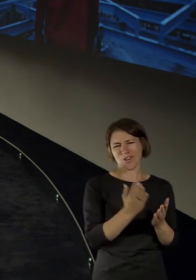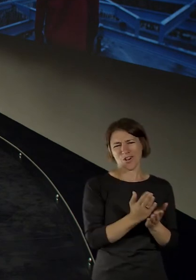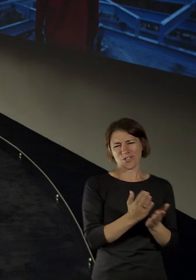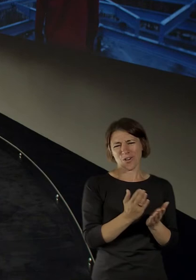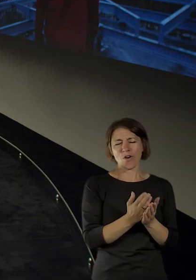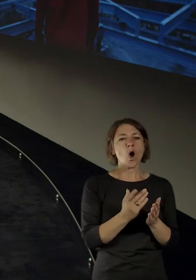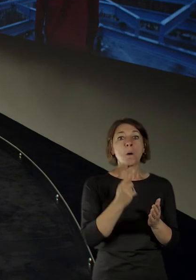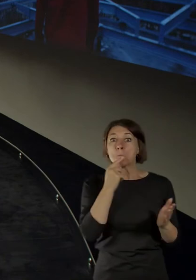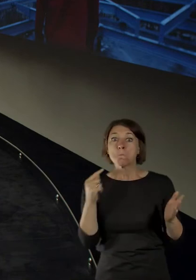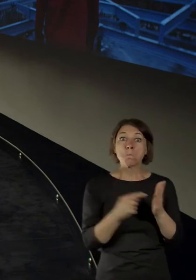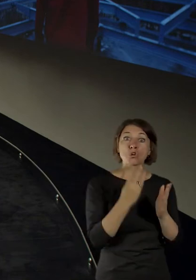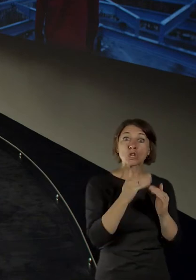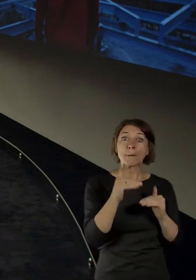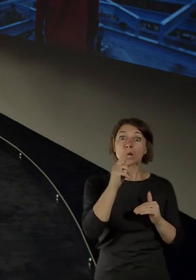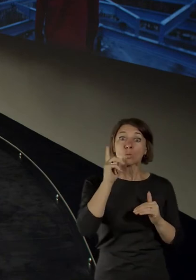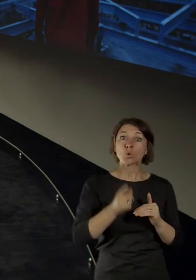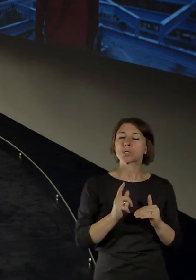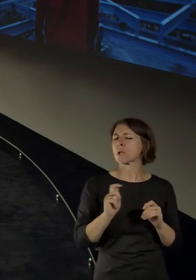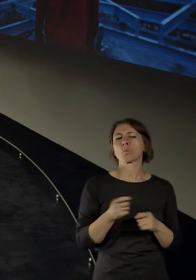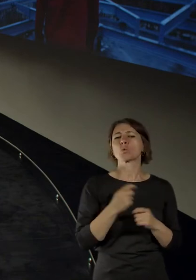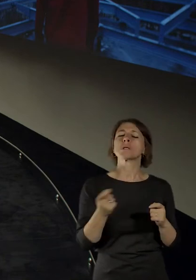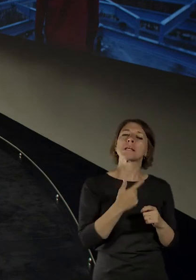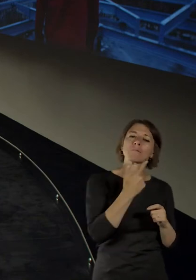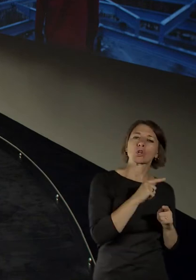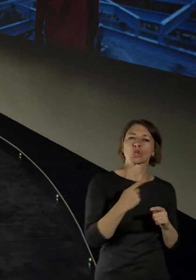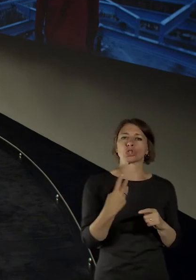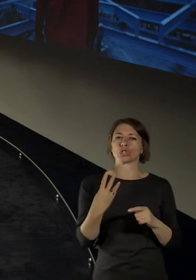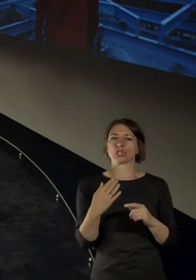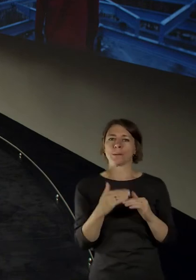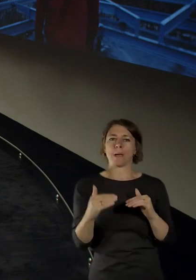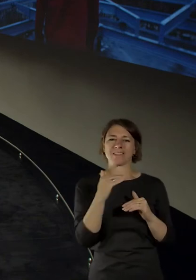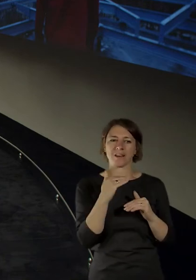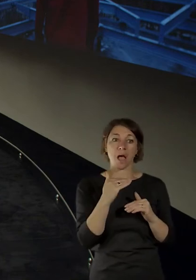Takže kdyby náhodou jste se na to chtěl někdo zeptat, určitě zvedněte ruku nebo nám pošlete ten dotaz. Ale teď je tady nevidím,